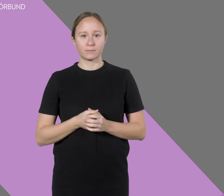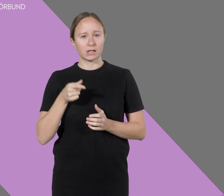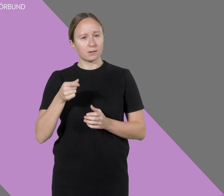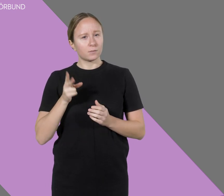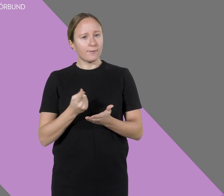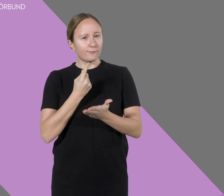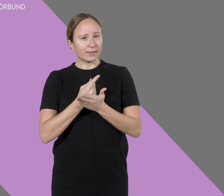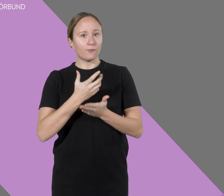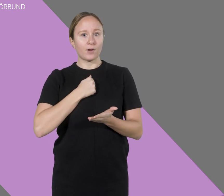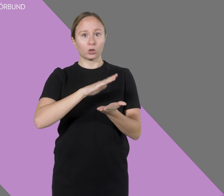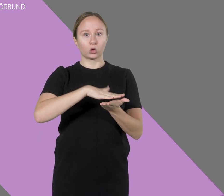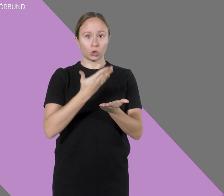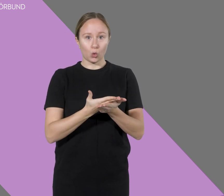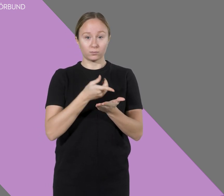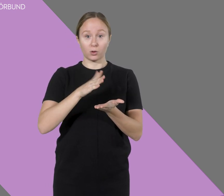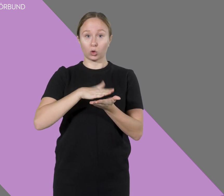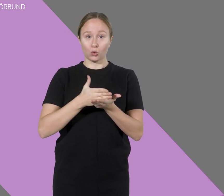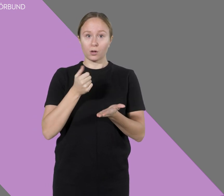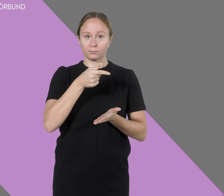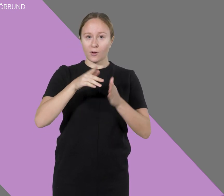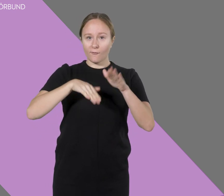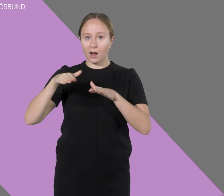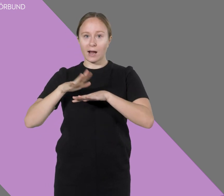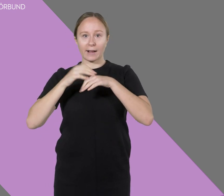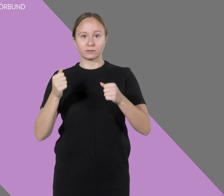Det är viktigt att få en tolk som kan de språk och tolkningsmetoder -